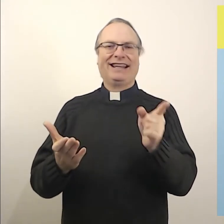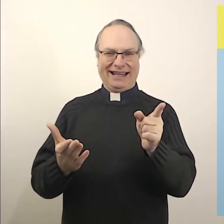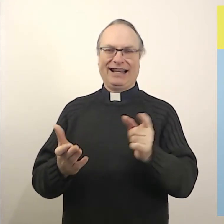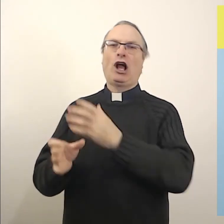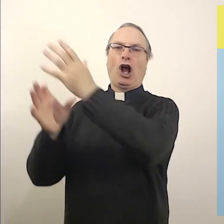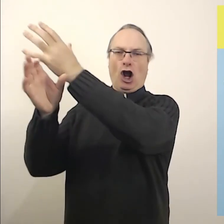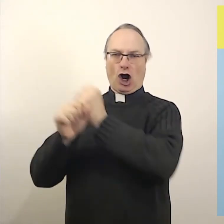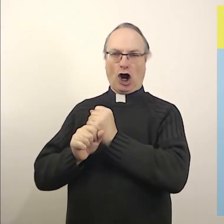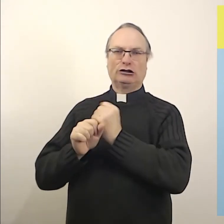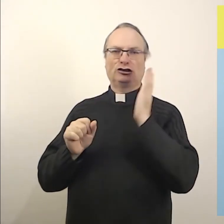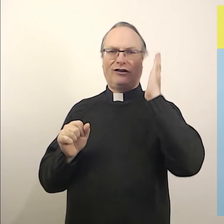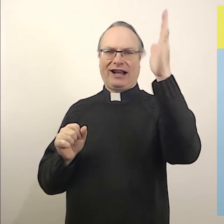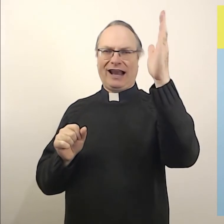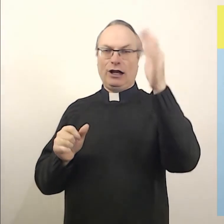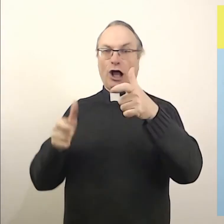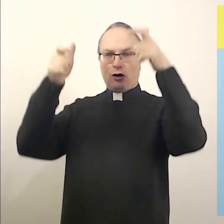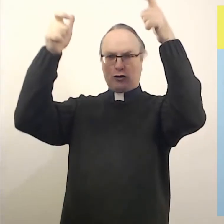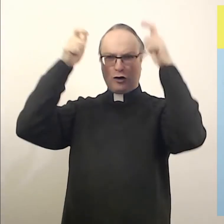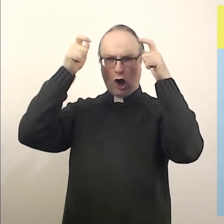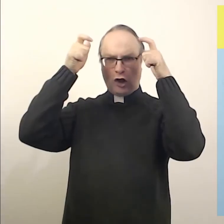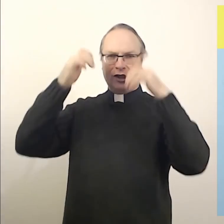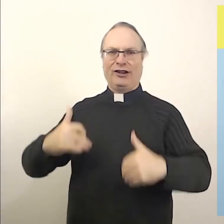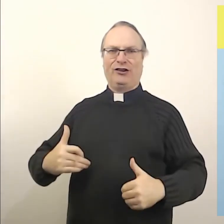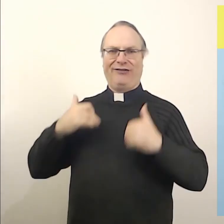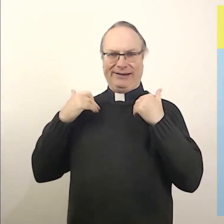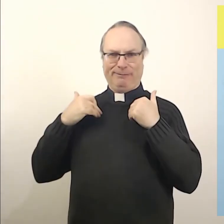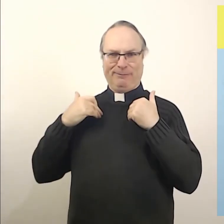il recevra la couronne de la vie